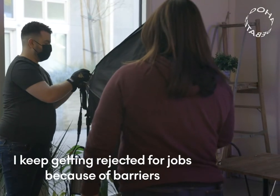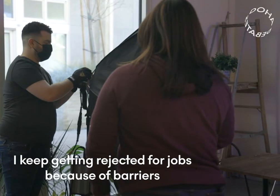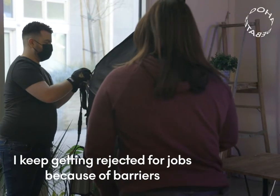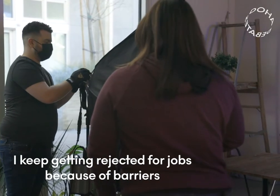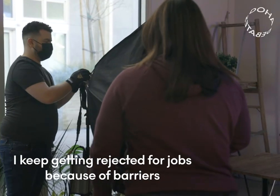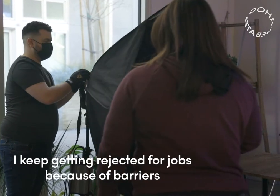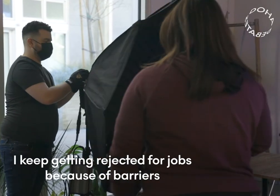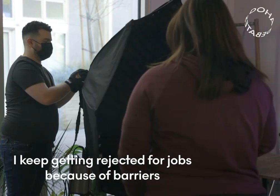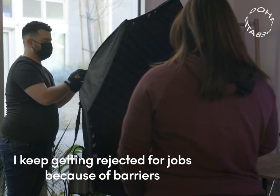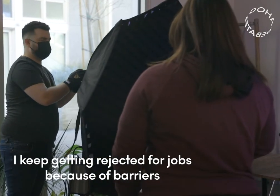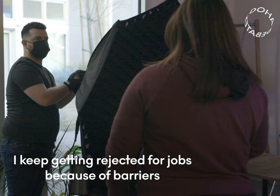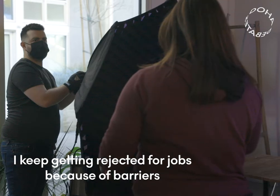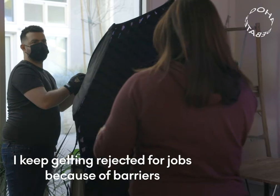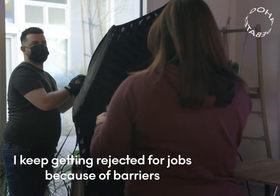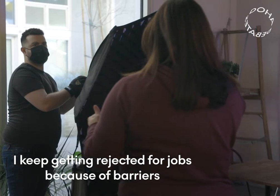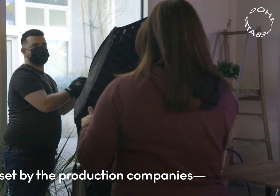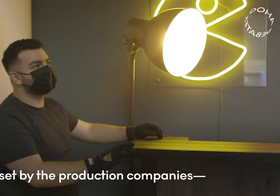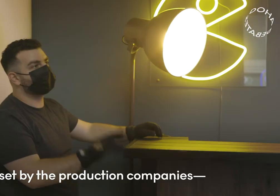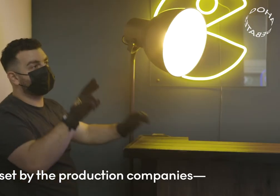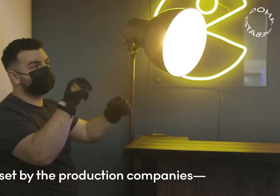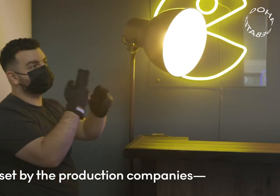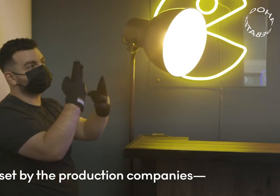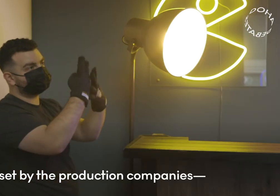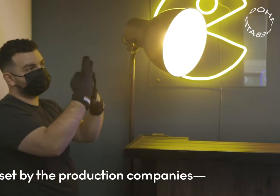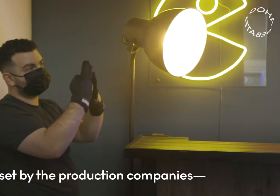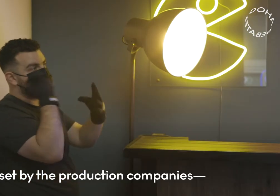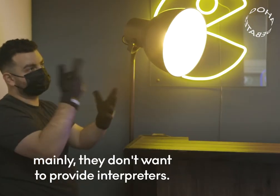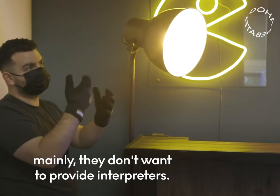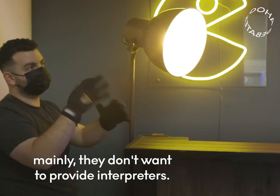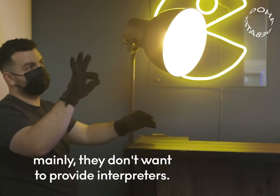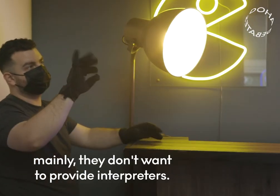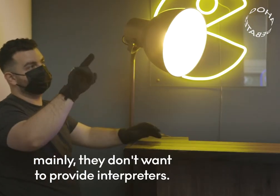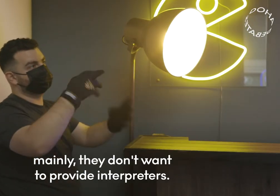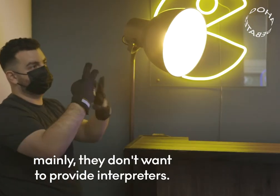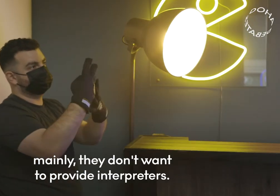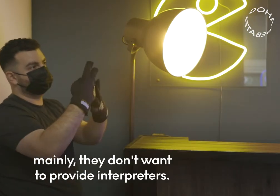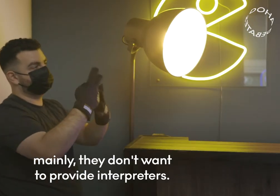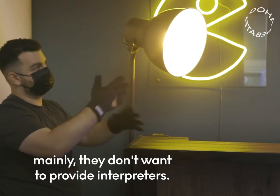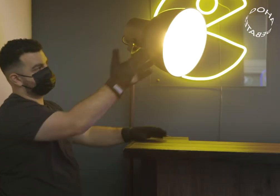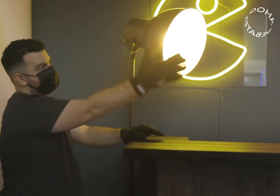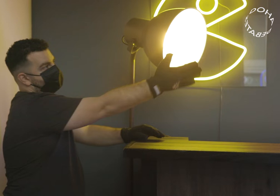أتعرض للرفض باستمرار في الوظائف بسبب العوائق التي تضعها شركات الإنتاج. وهم في الأساس، لا يرغبون في وفير مترجمين فوريين.